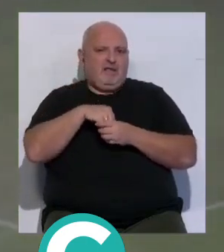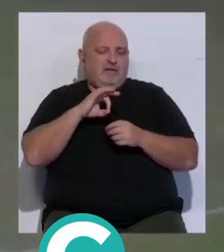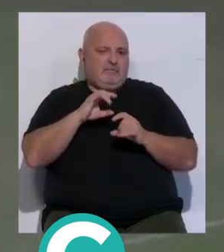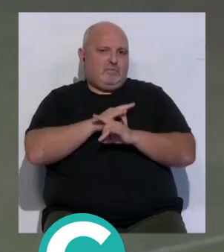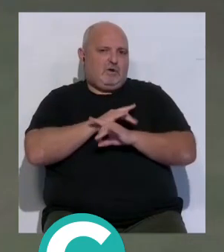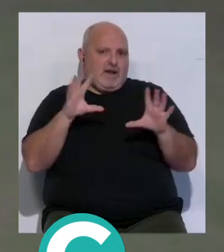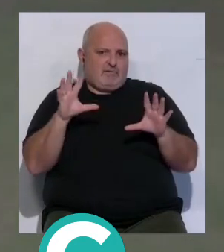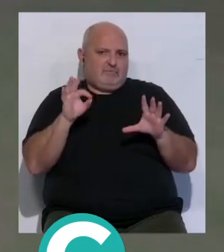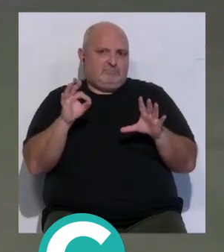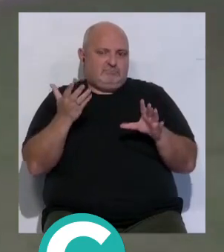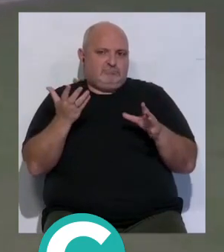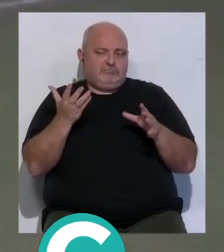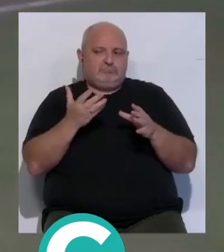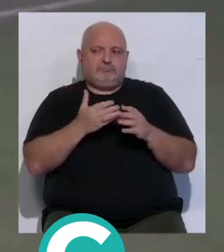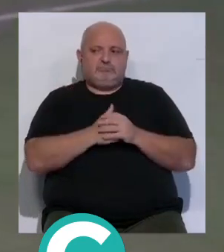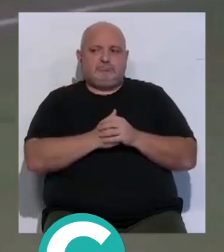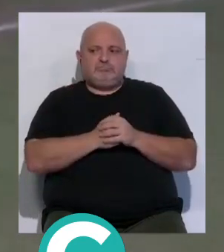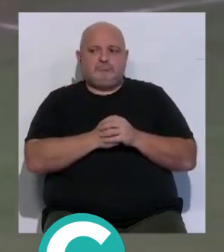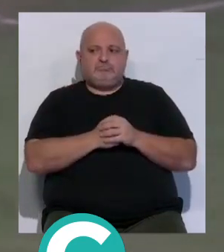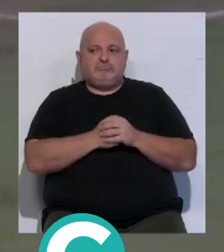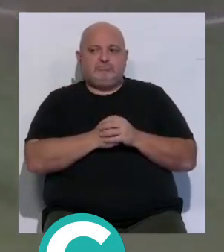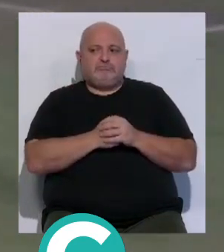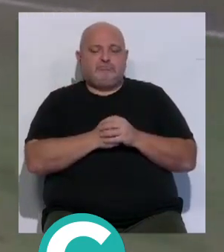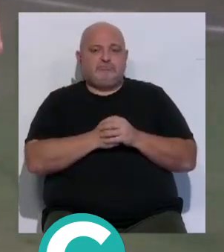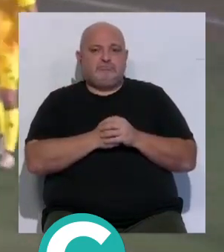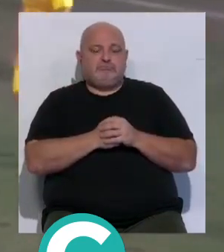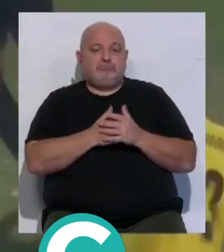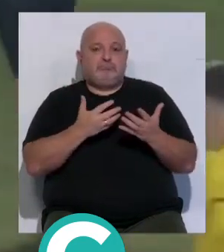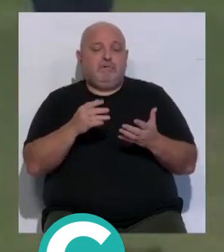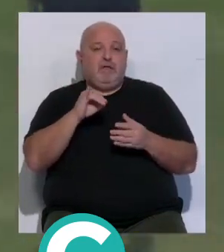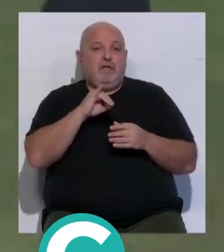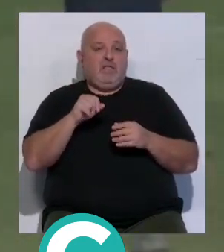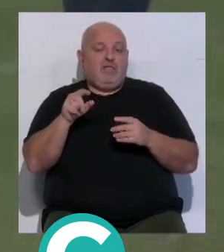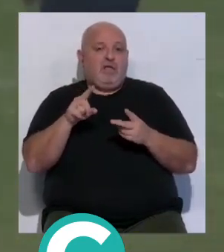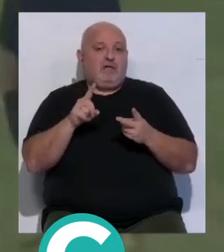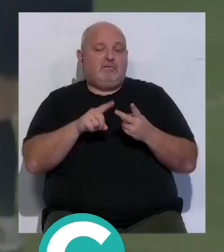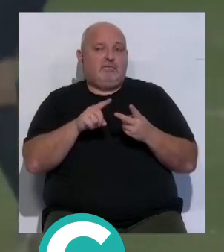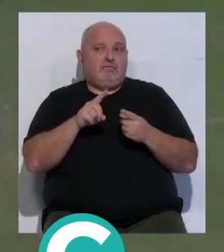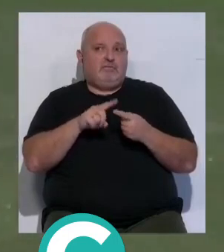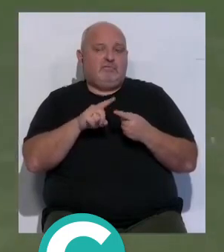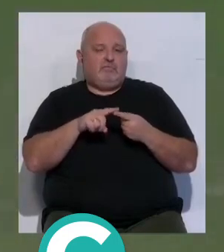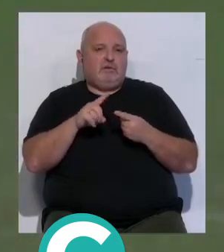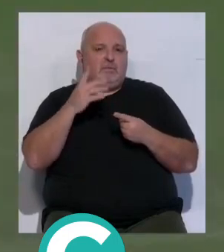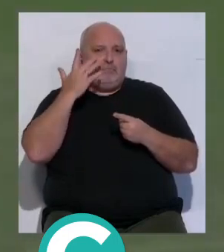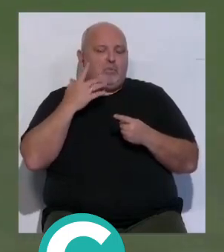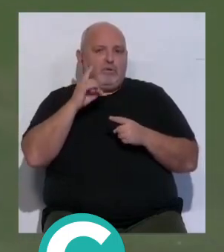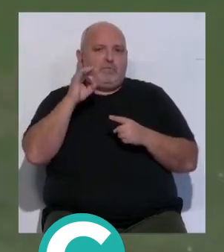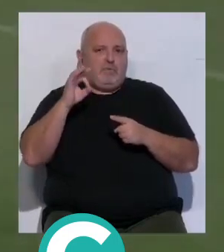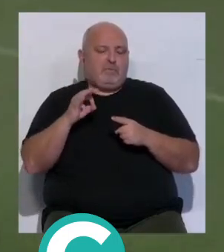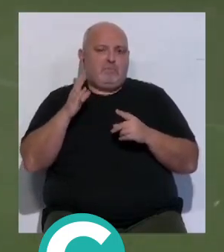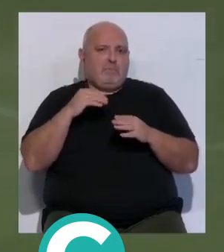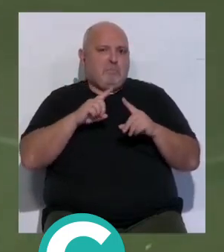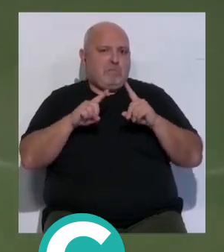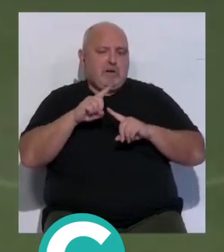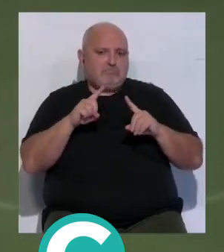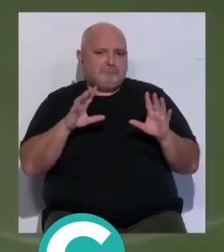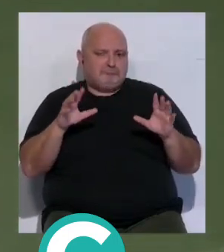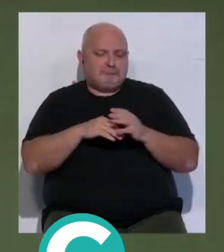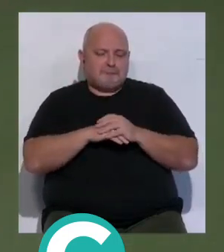si esa carcelén está al 100% no va a haber ningún tipo de problema van a haber dos